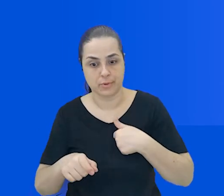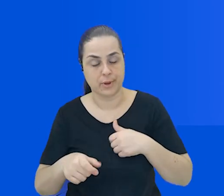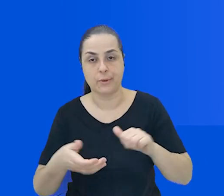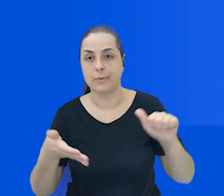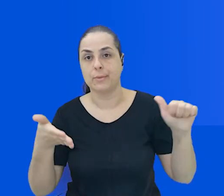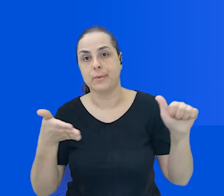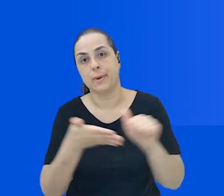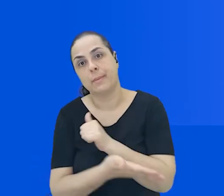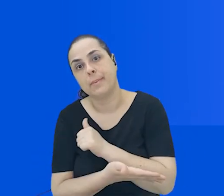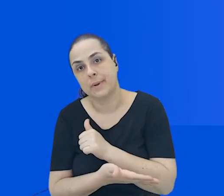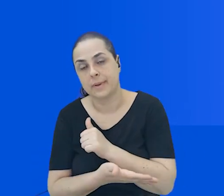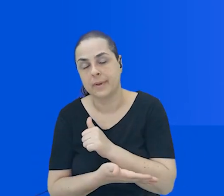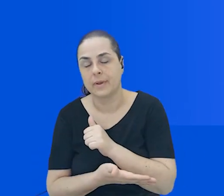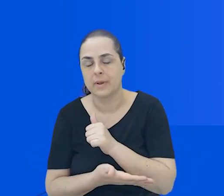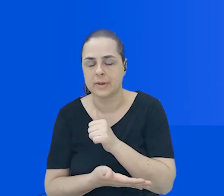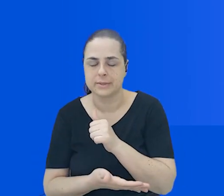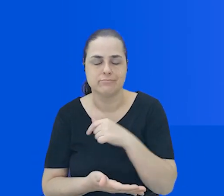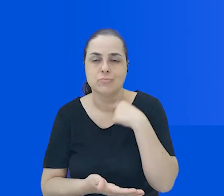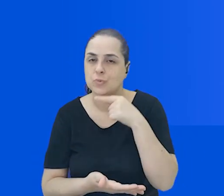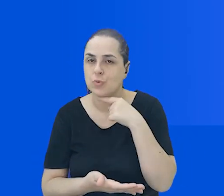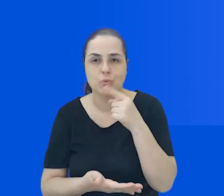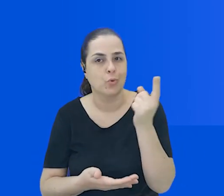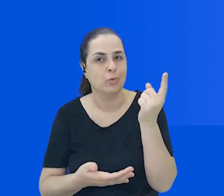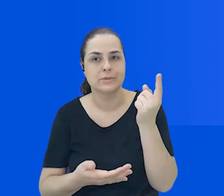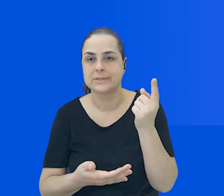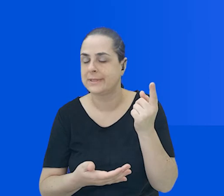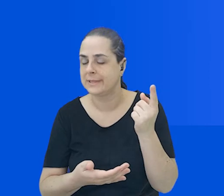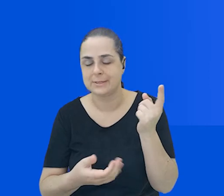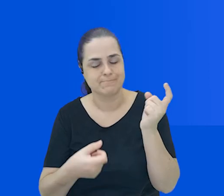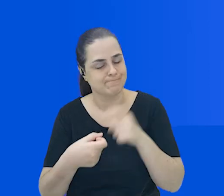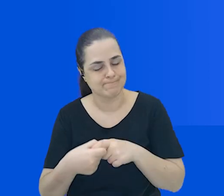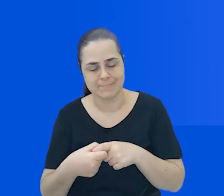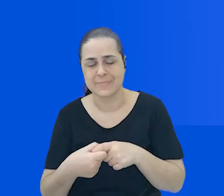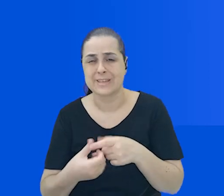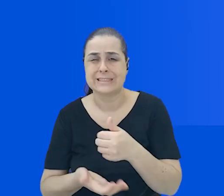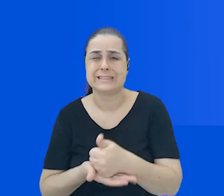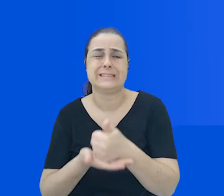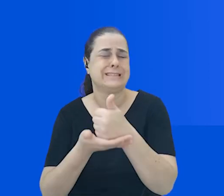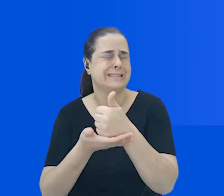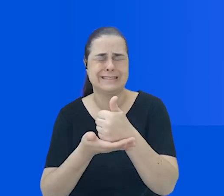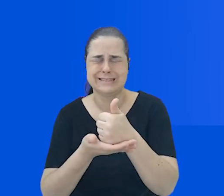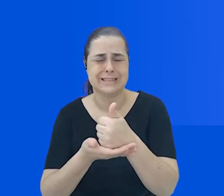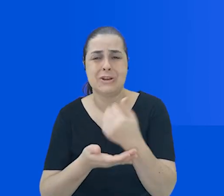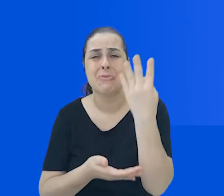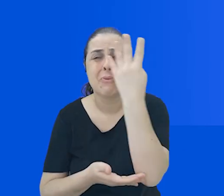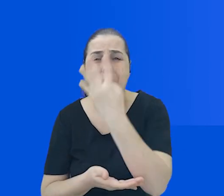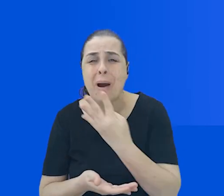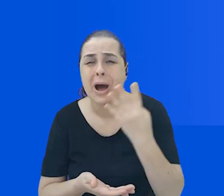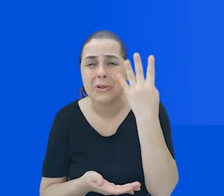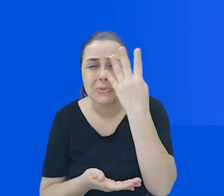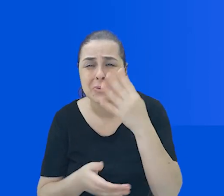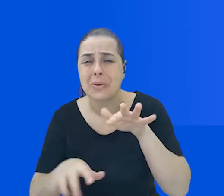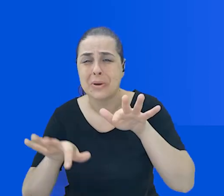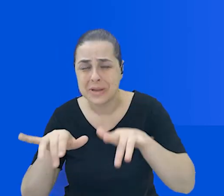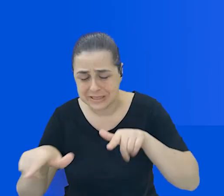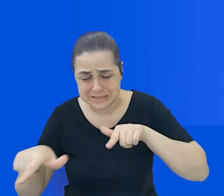Eu nunca mais resgatei. Foram 4 horas porque eu tentei fazer uma relação com o tempo com ele. Fiquei 4 horas trabalhando em